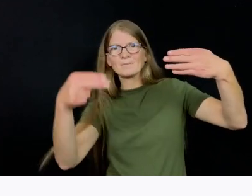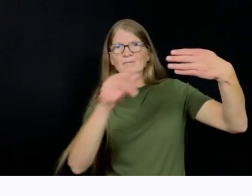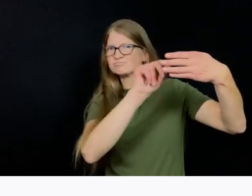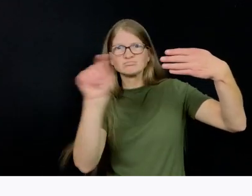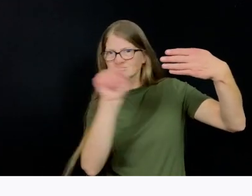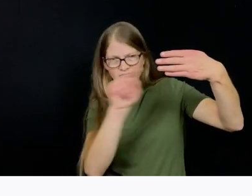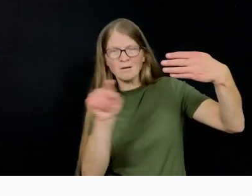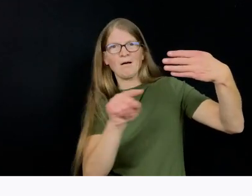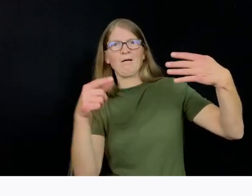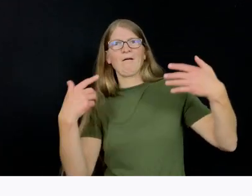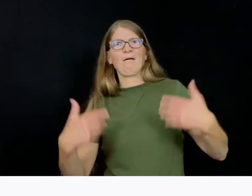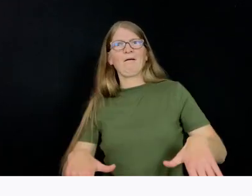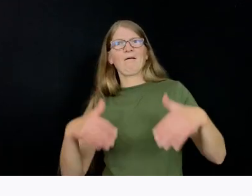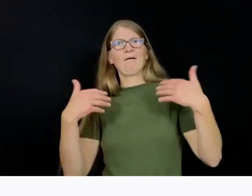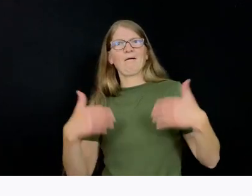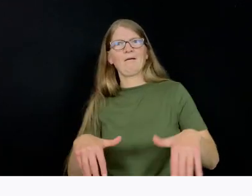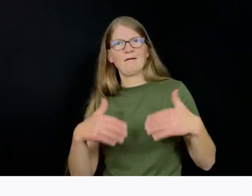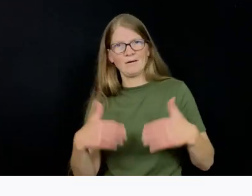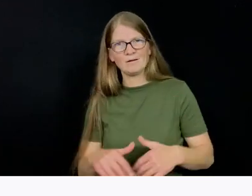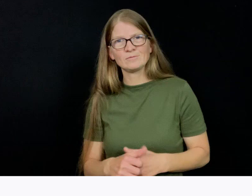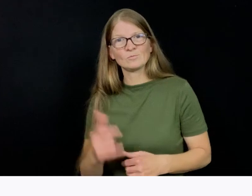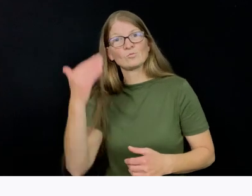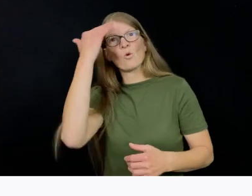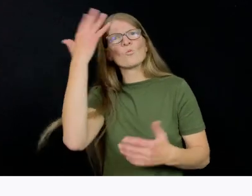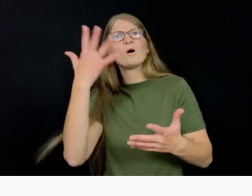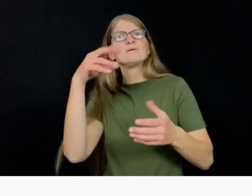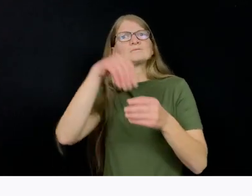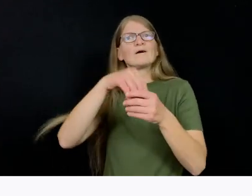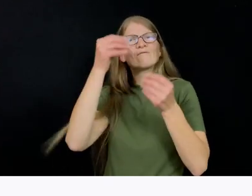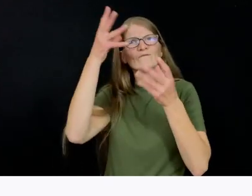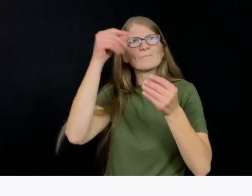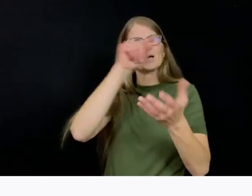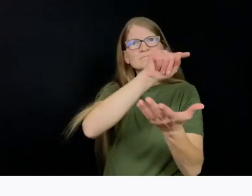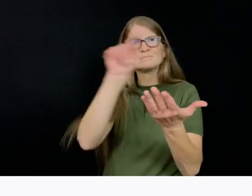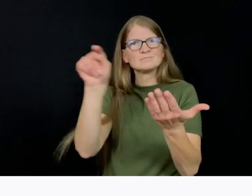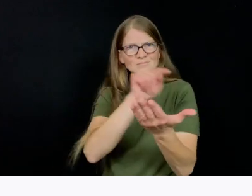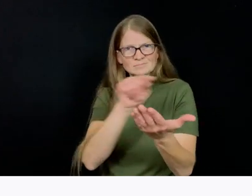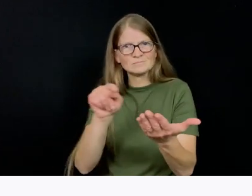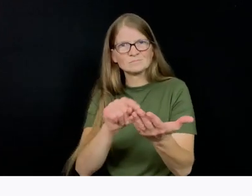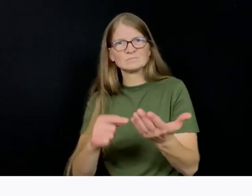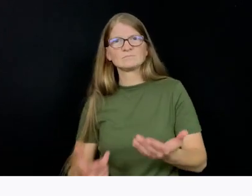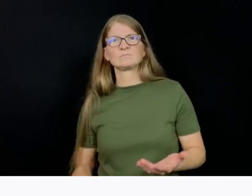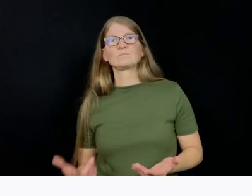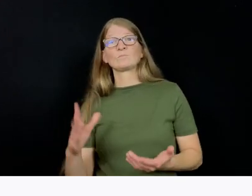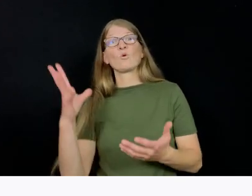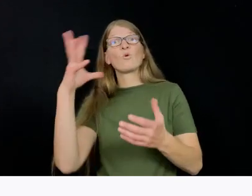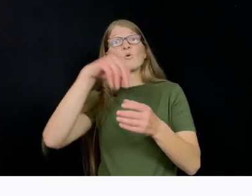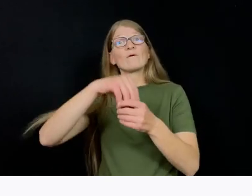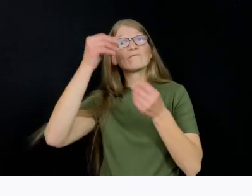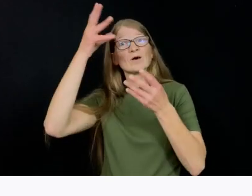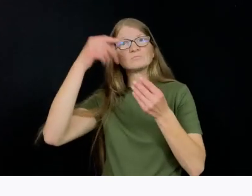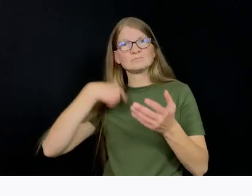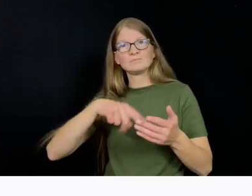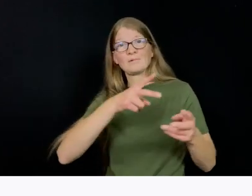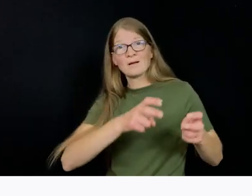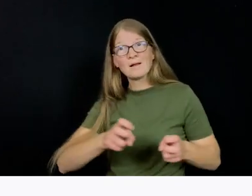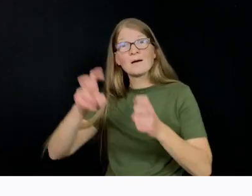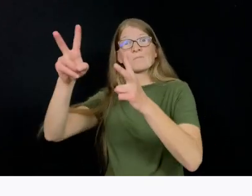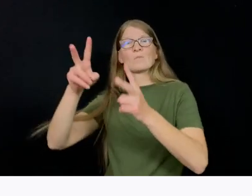يمكنكم بسرعة كبيرة الحصول على فكرة عما يوجد هناك قمنا بتجميع ذلك في قاعدة بيانات ثم قمنا بتحليلها